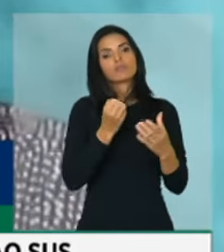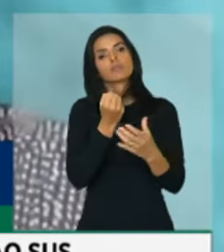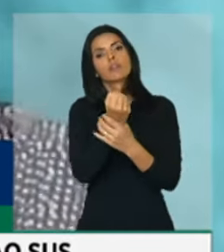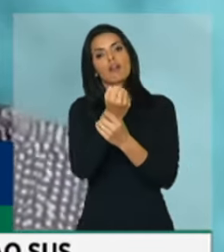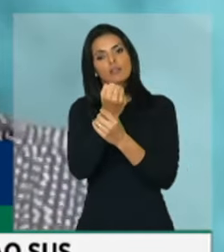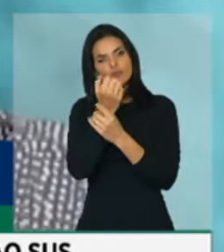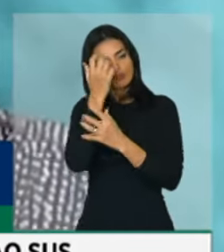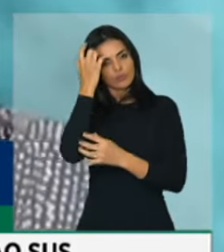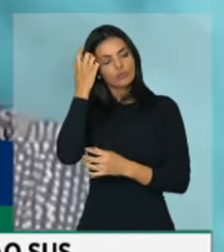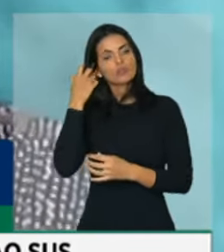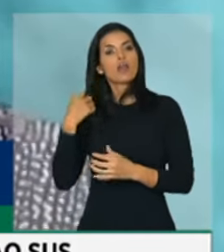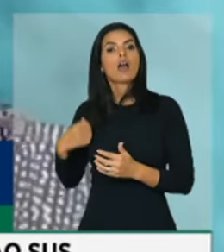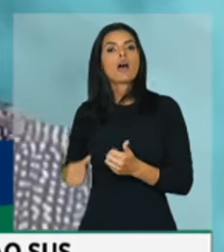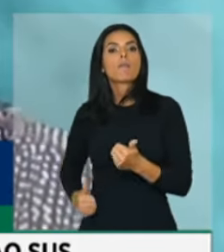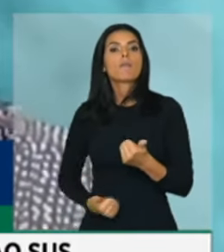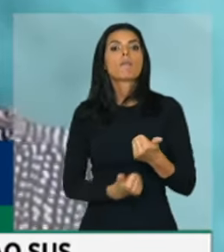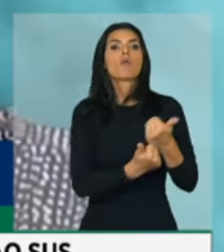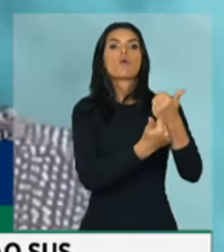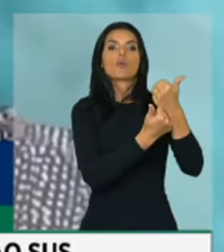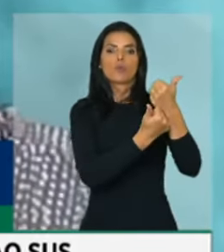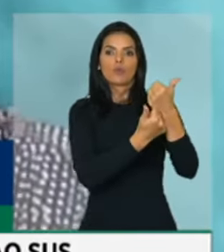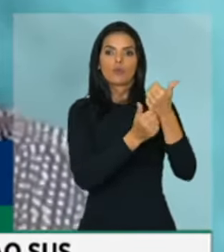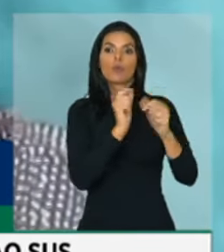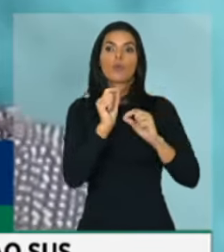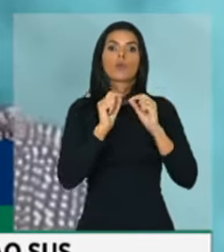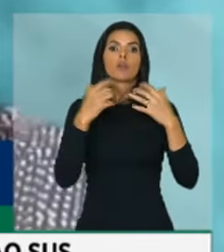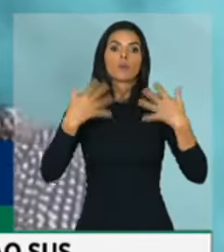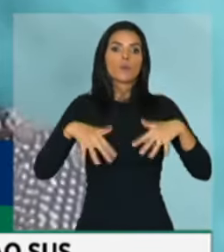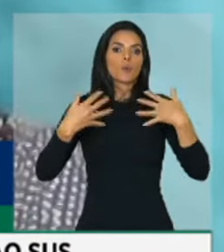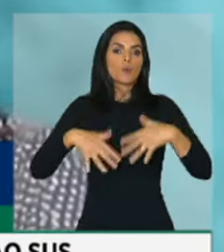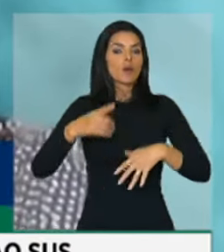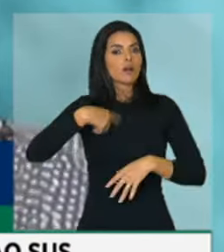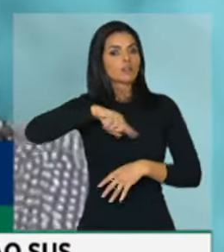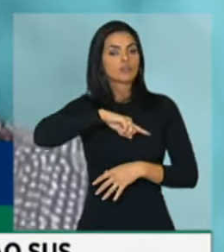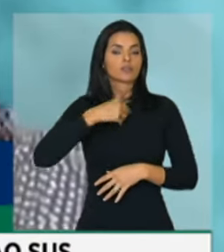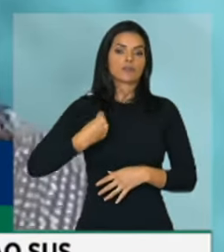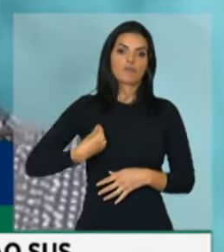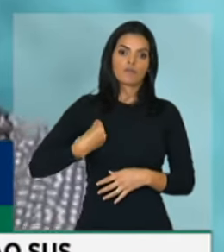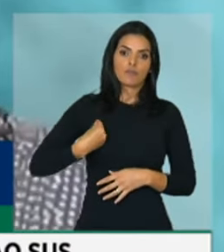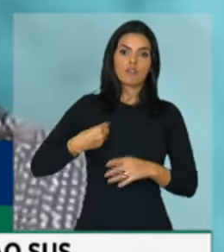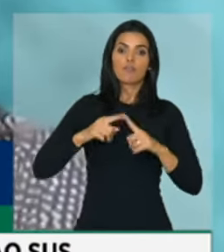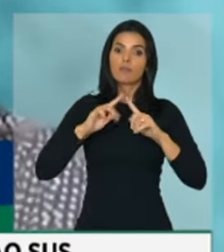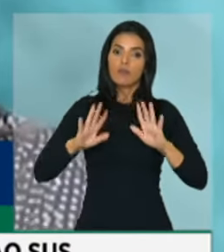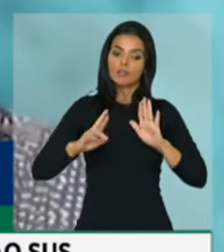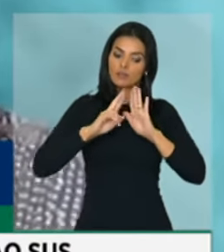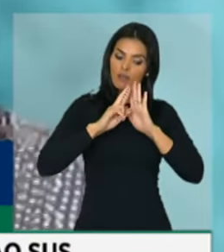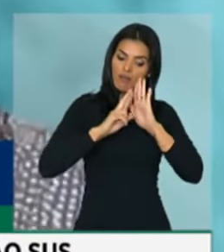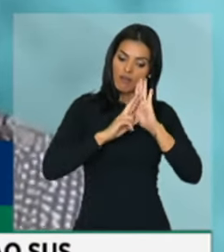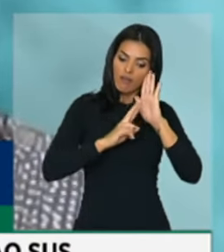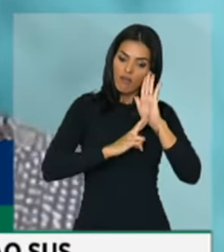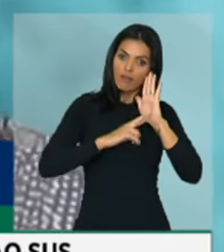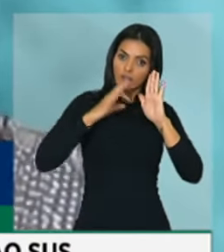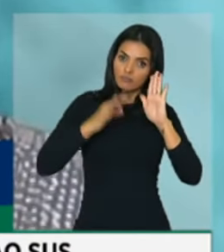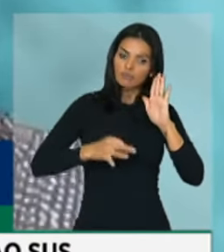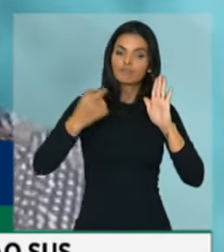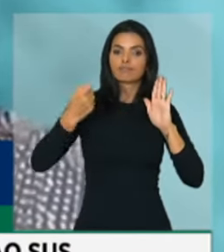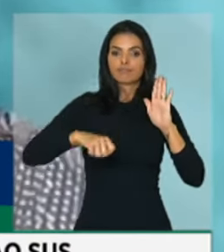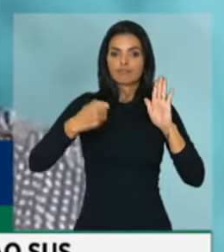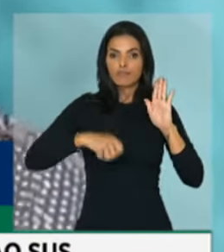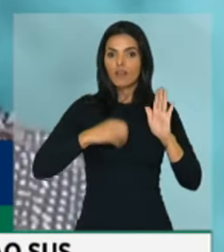UM APOIO É CIRCUNSTÂNCIA QUE PASSAMOS, MAS É PRECISO REGULO AL. POR ISSO NÓS SOMOS A FAVOR DO DESTAQUE. ISSO NÃO SIGNIFICA A MORTE DO PROJETO. AGORA, SERIA MUITO IMPORTANTE